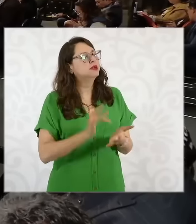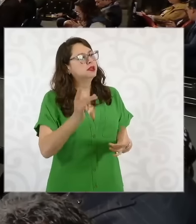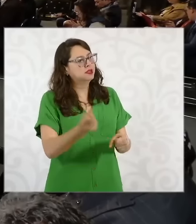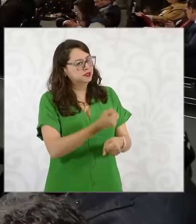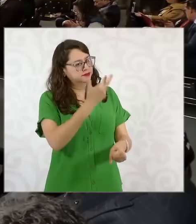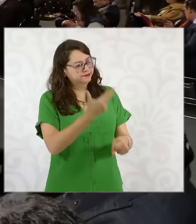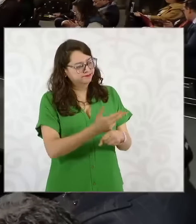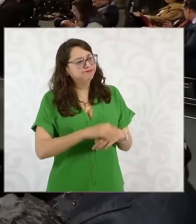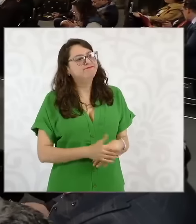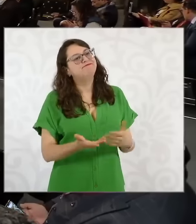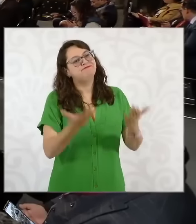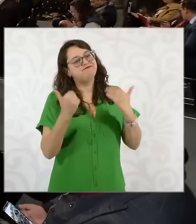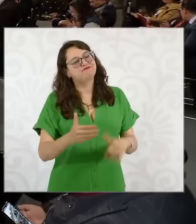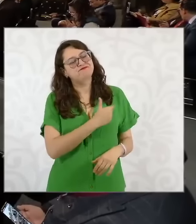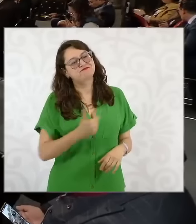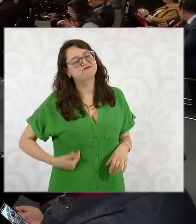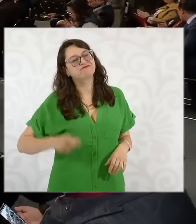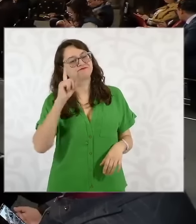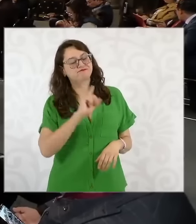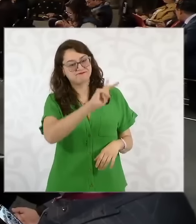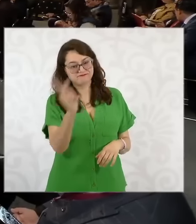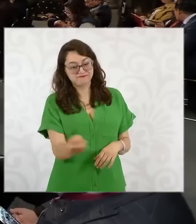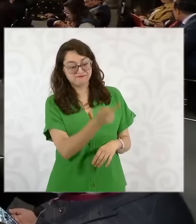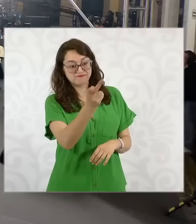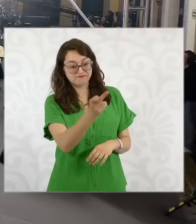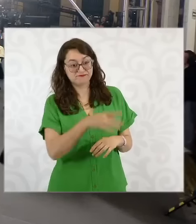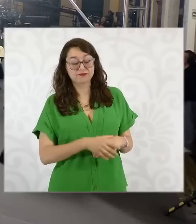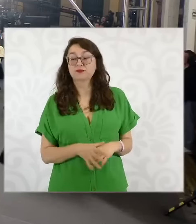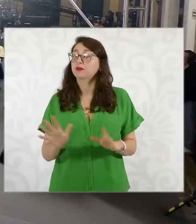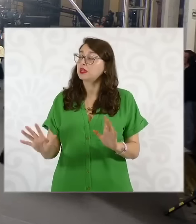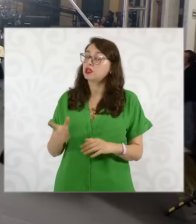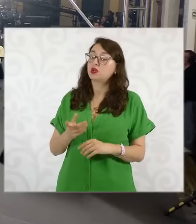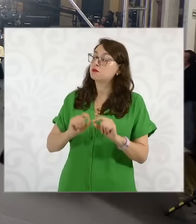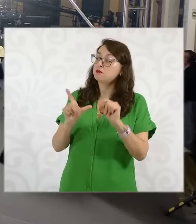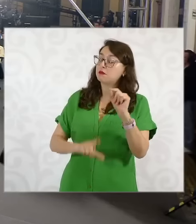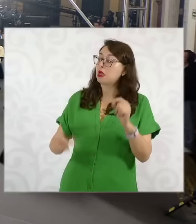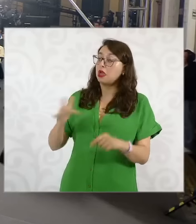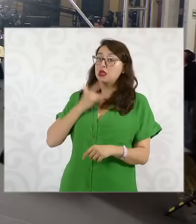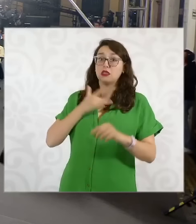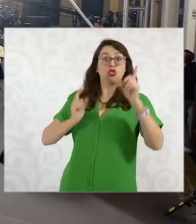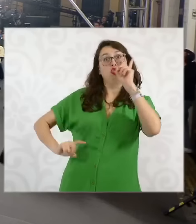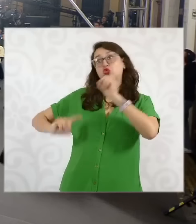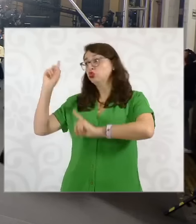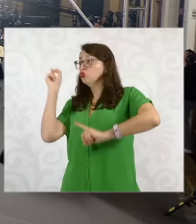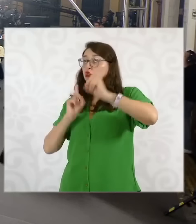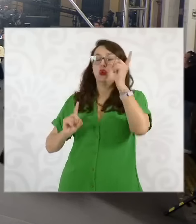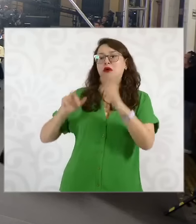Presidenta, preguntarle, no hay incertidumbre para la inversión. No hay ninguna.